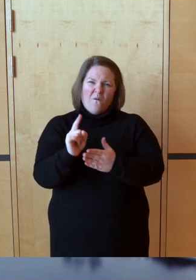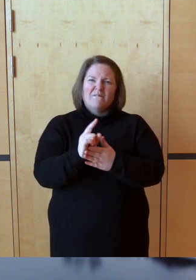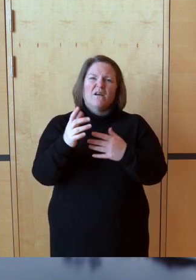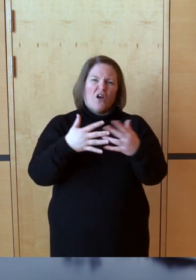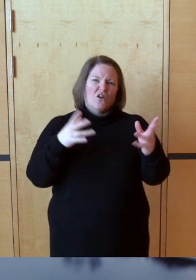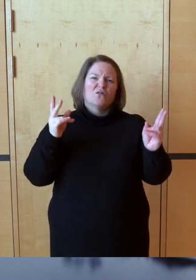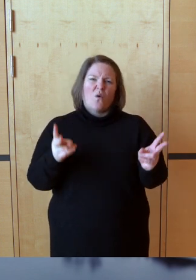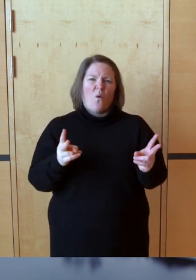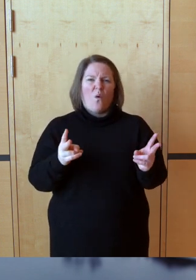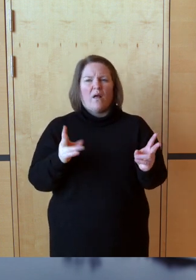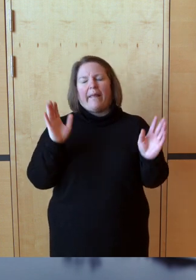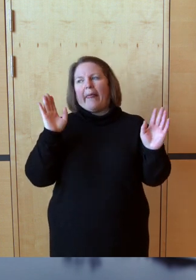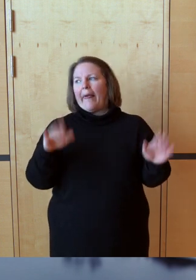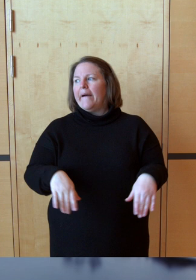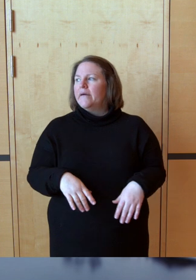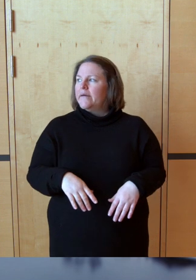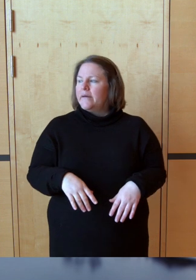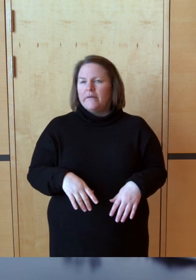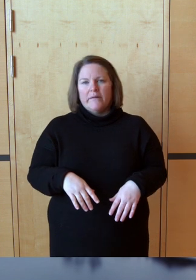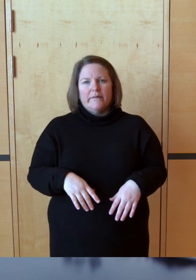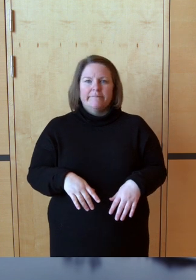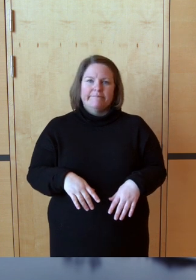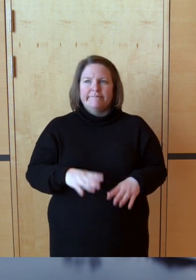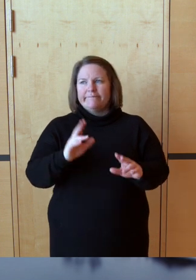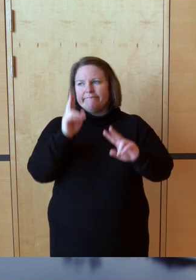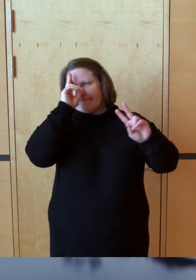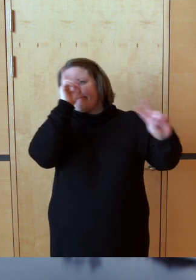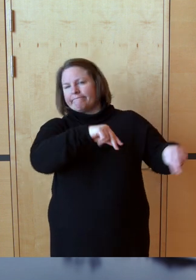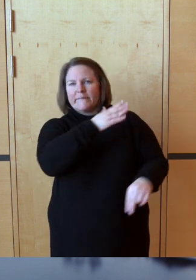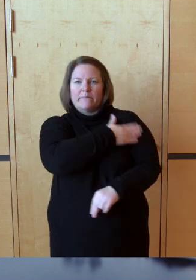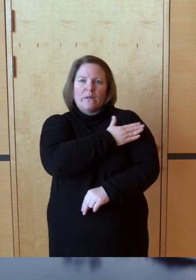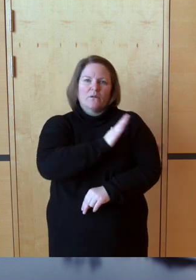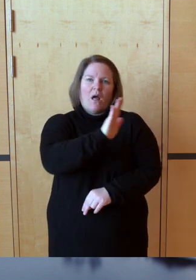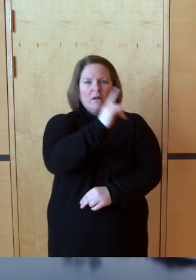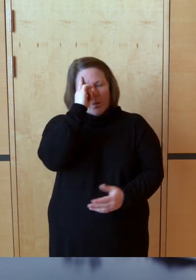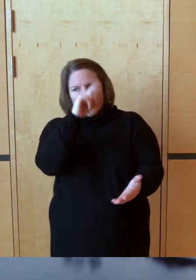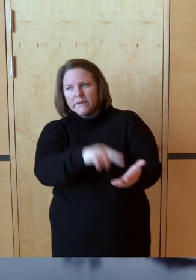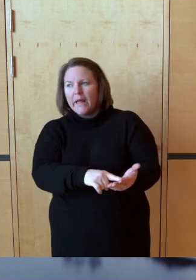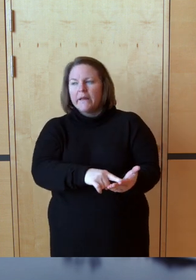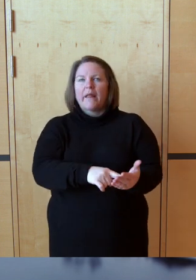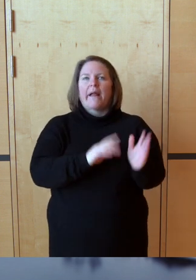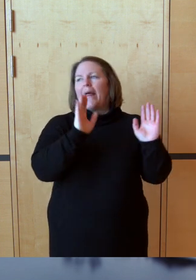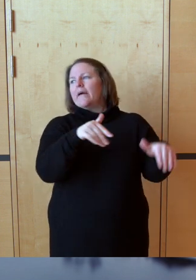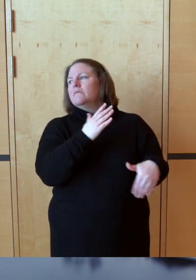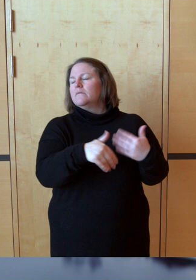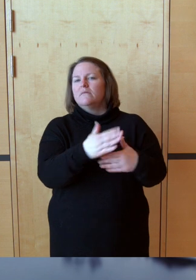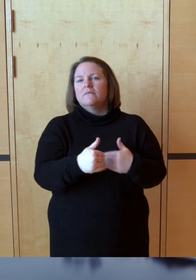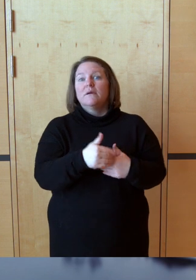Kör över personal och invånares åsikter och sen hävdar att de Får vara med och bestämma